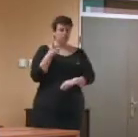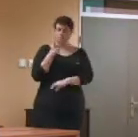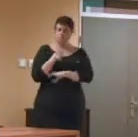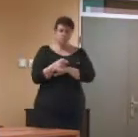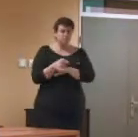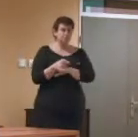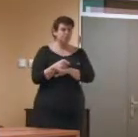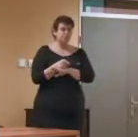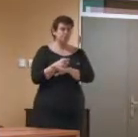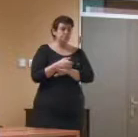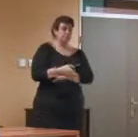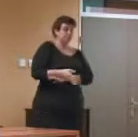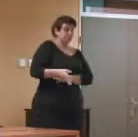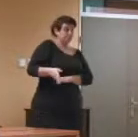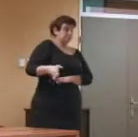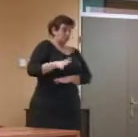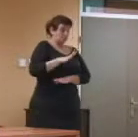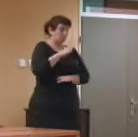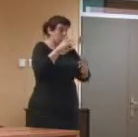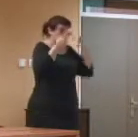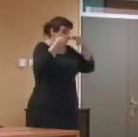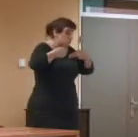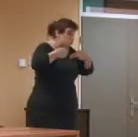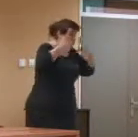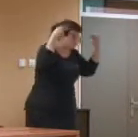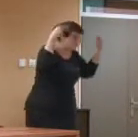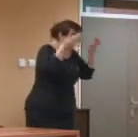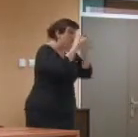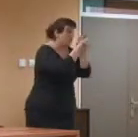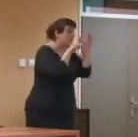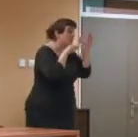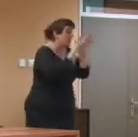por una cinta que nunca a salido a la luz, porque alguno pagó el precio que valía esa cinta.